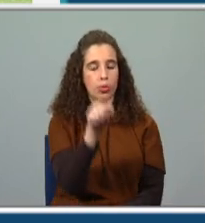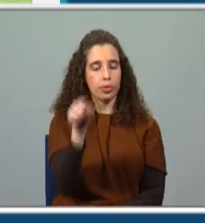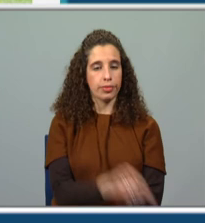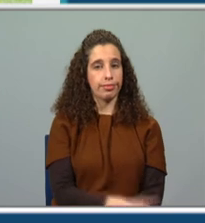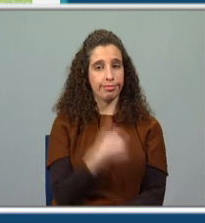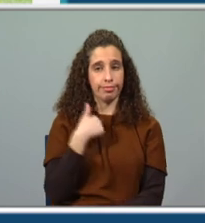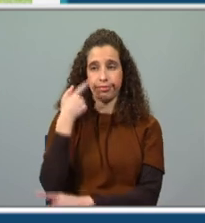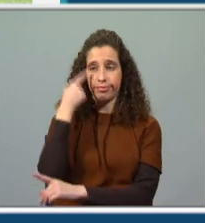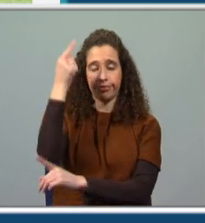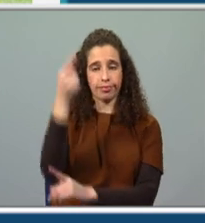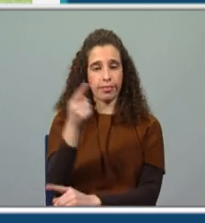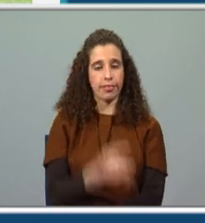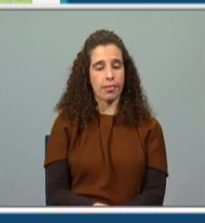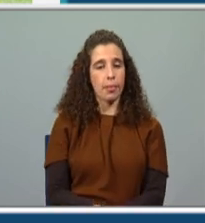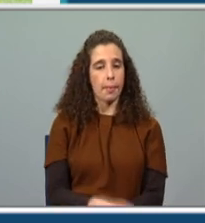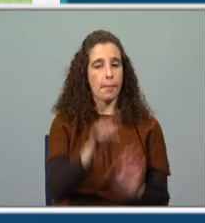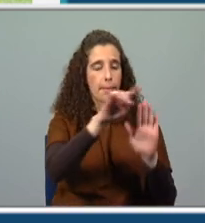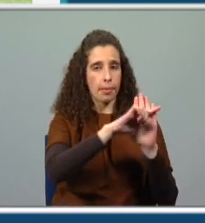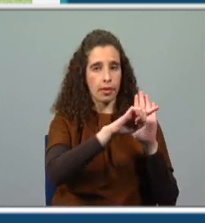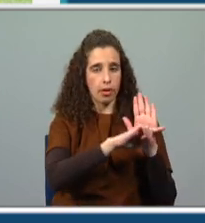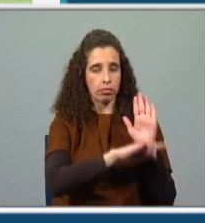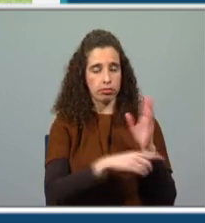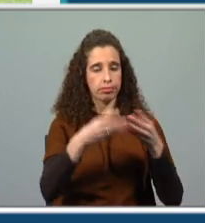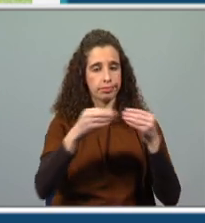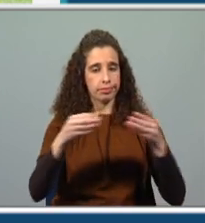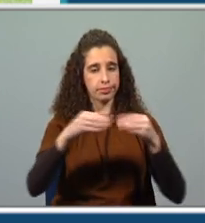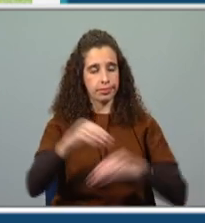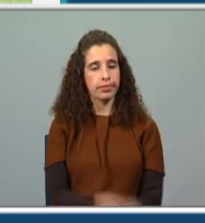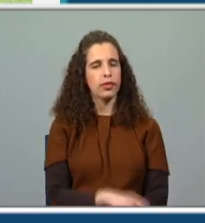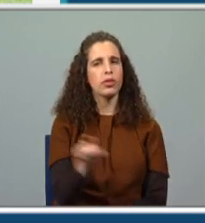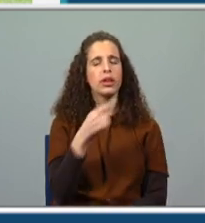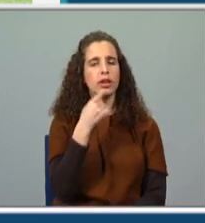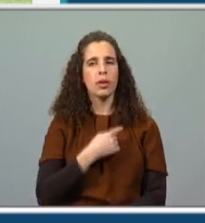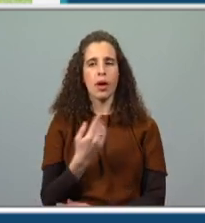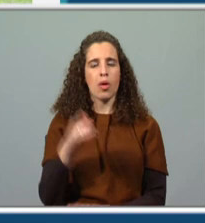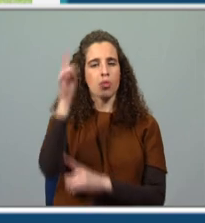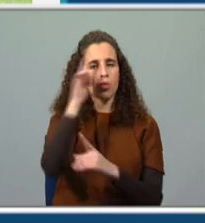eu apresento aqui uma lista de materiais vocês dizem professora eram muitos e eu 我在這裡提供一份材料清單你說老師有很多我